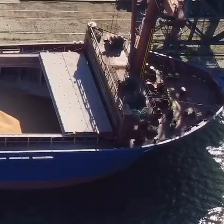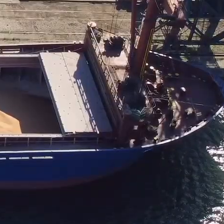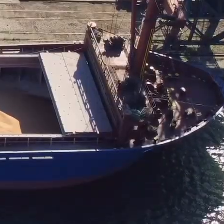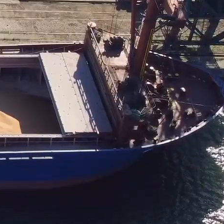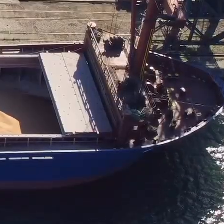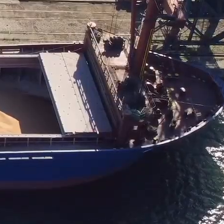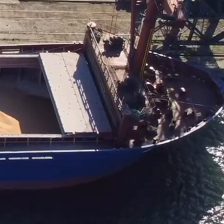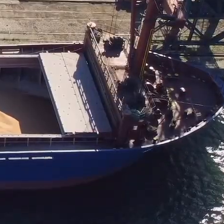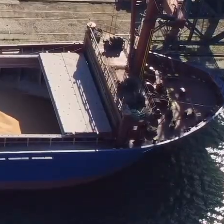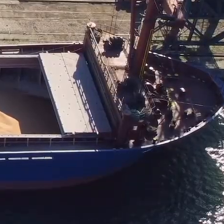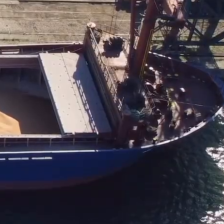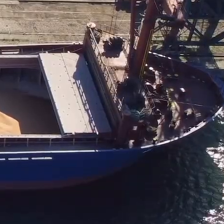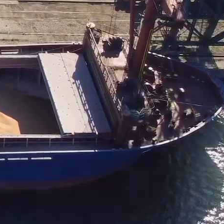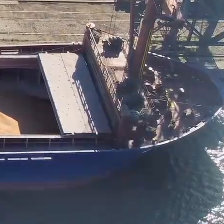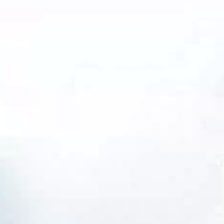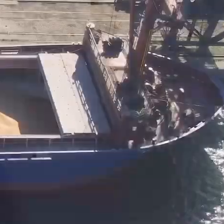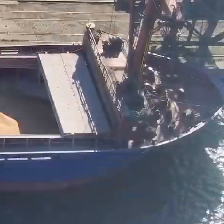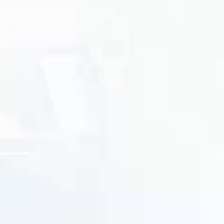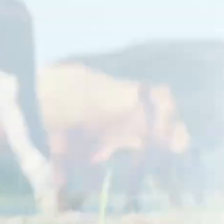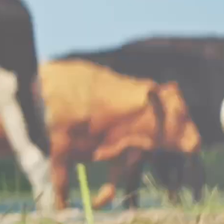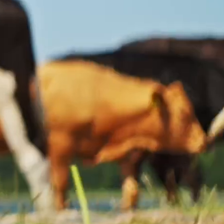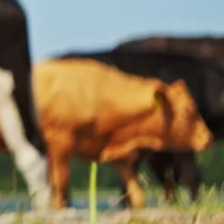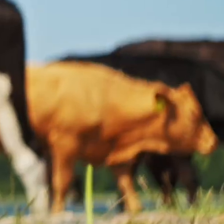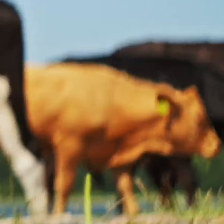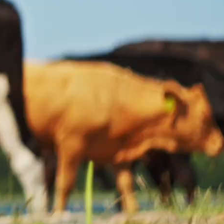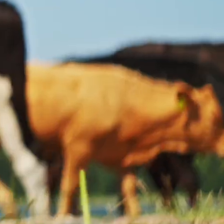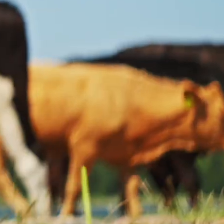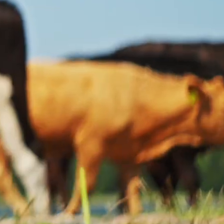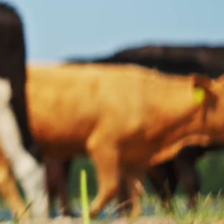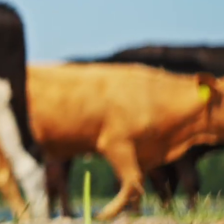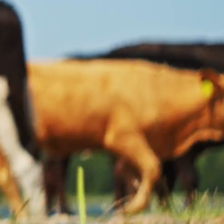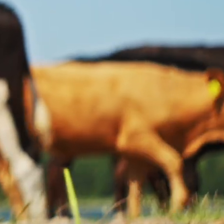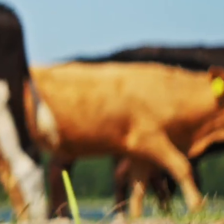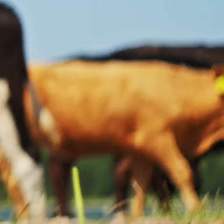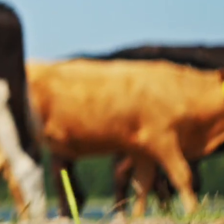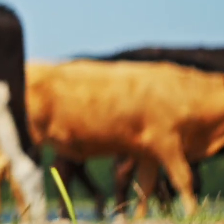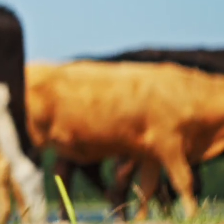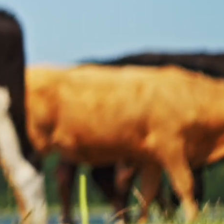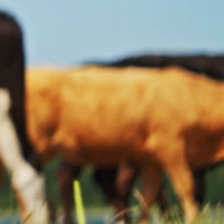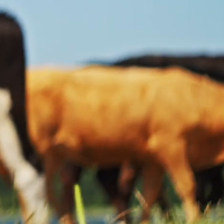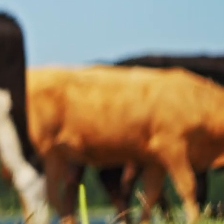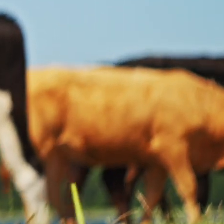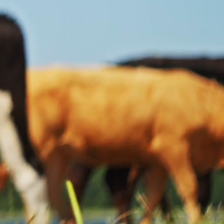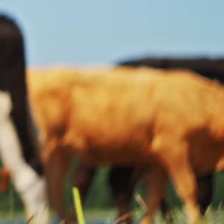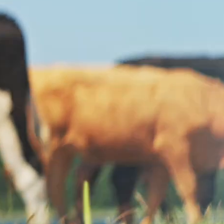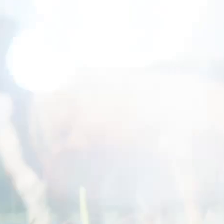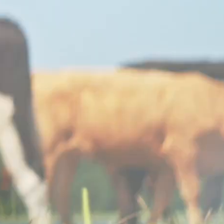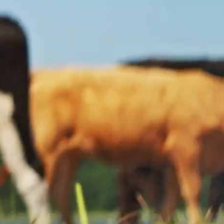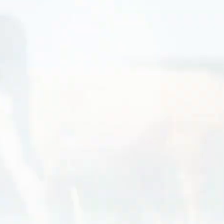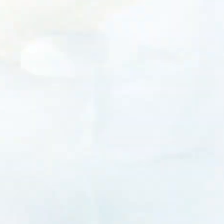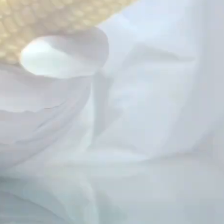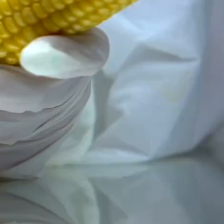México y se buscará que ni los animales consuman este grano por estar alterado